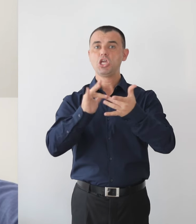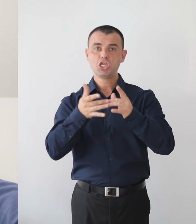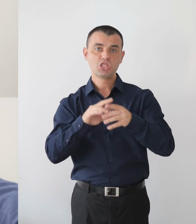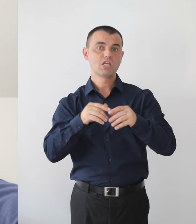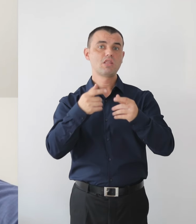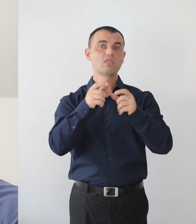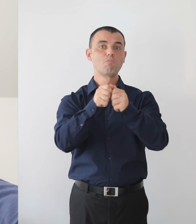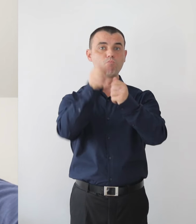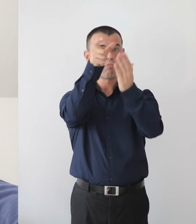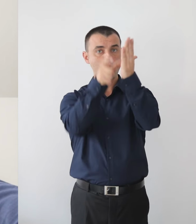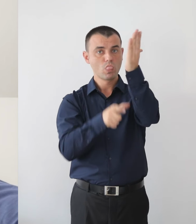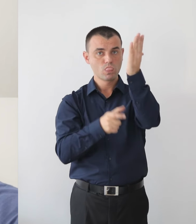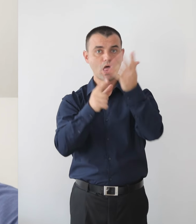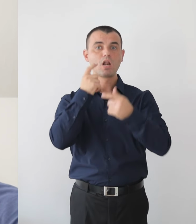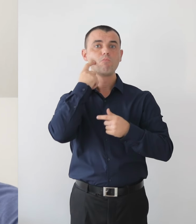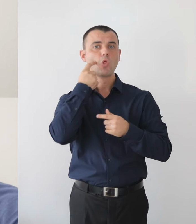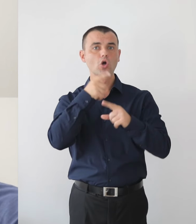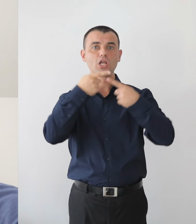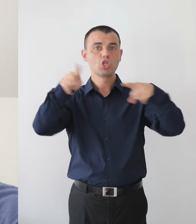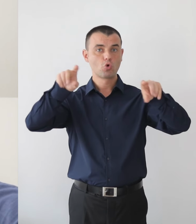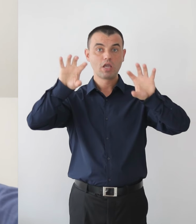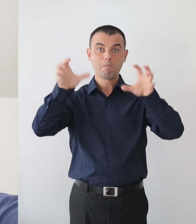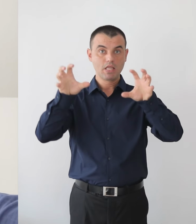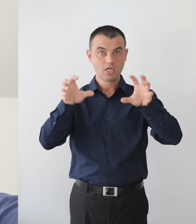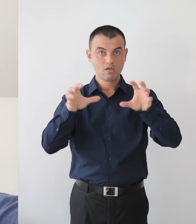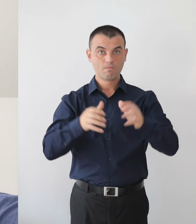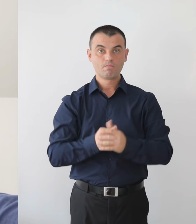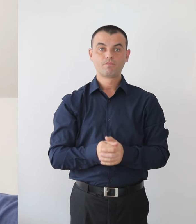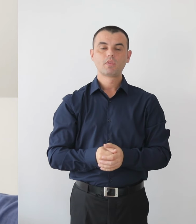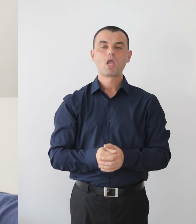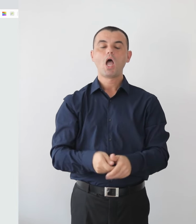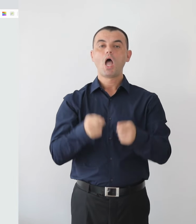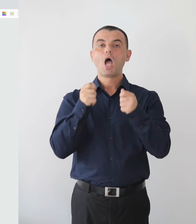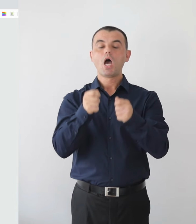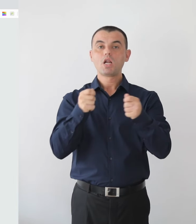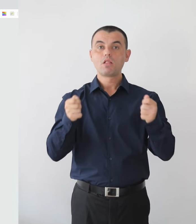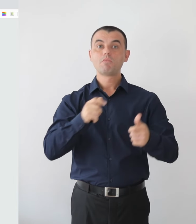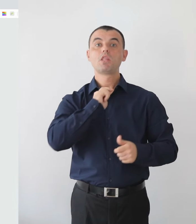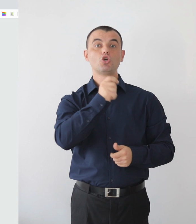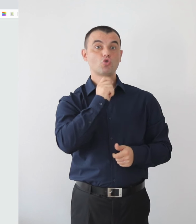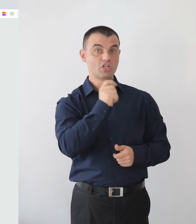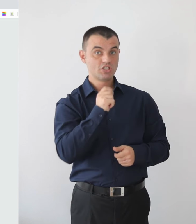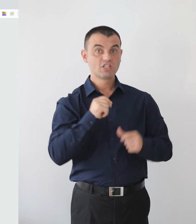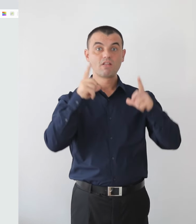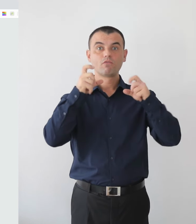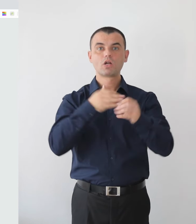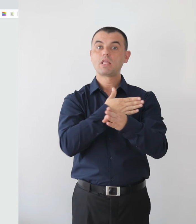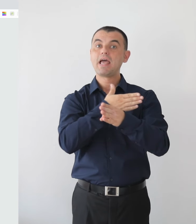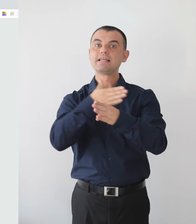уеб-базирани новинарски портали, блогъри и други новинарски медии. Рекламна и редакционна стокова фотография